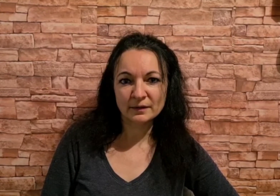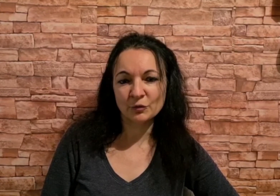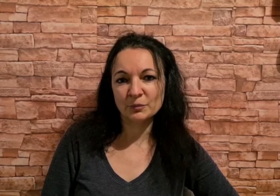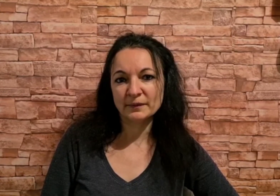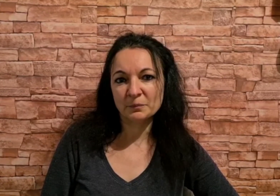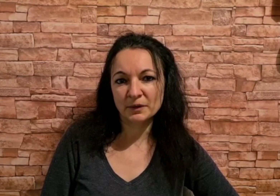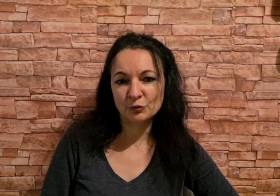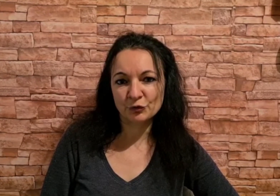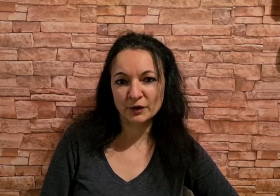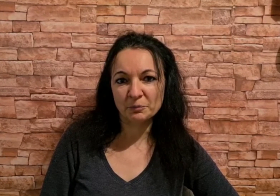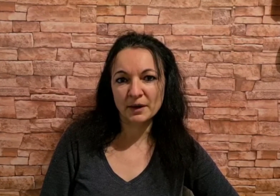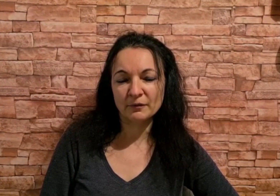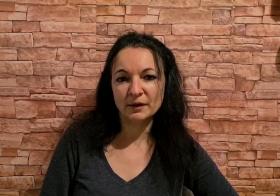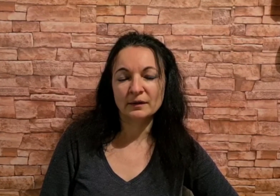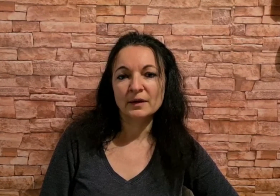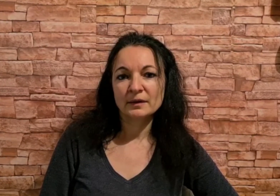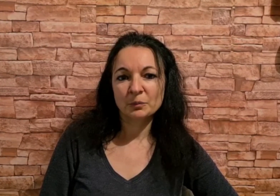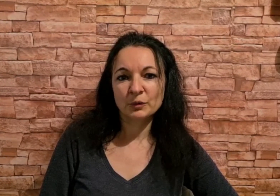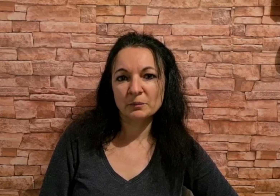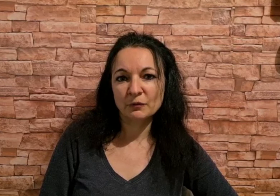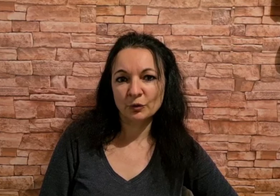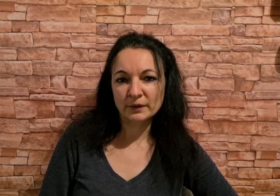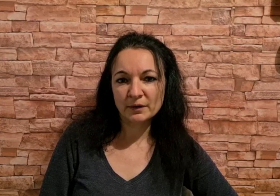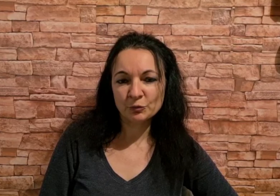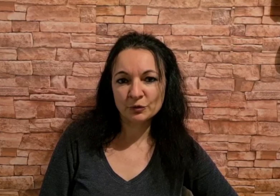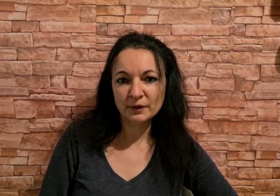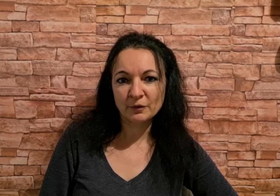i odmah se priključila i javila da budem volonter udruge